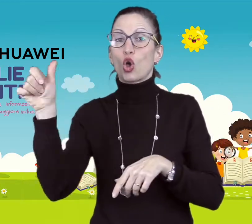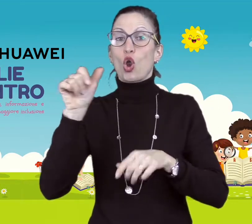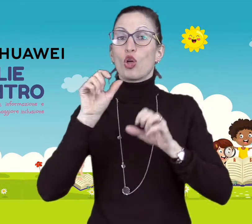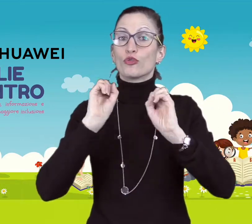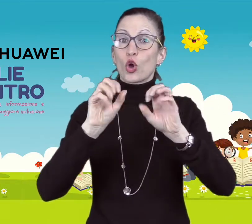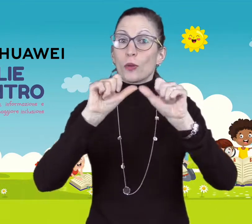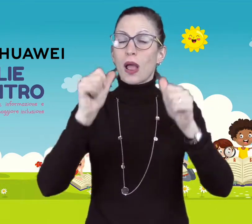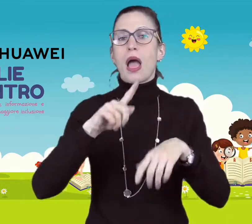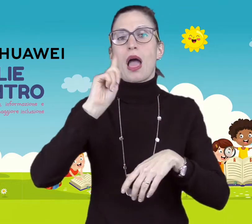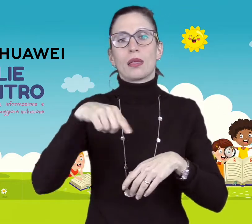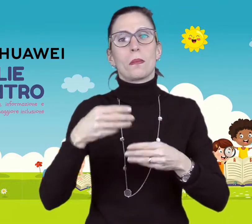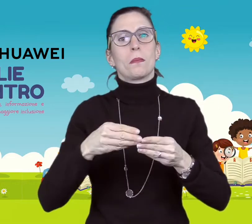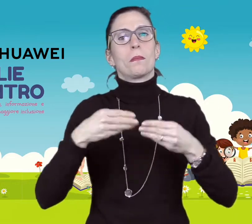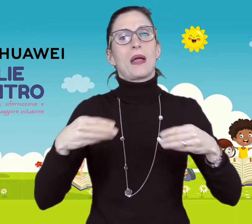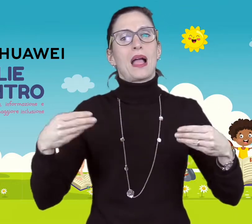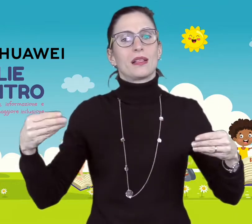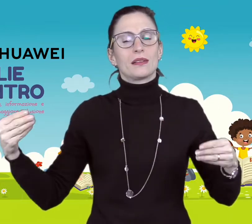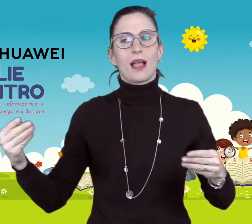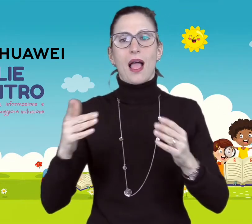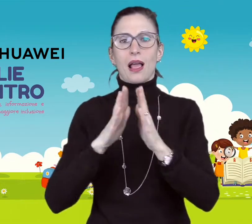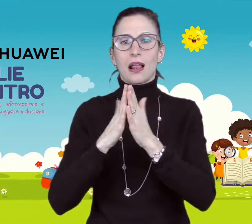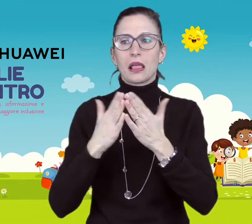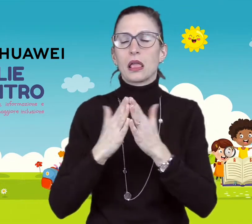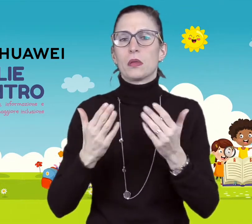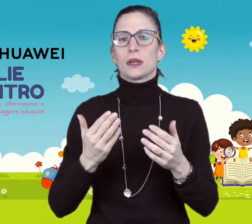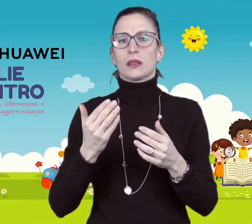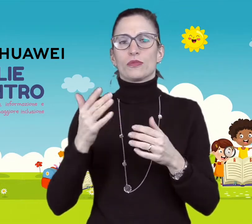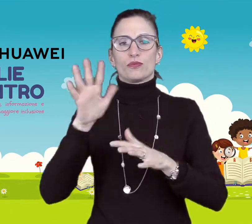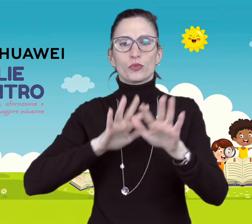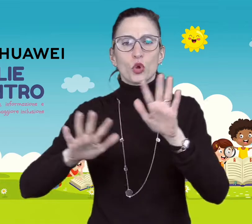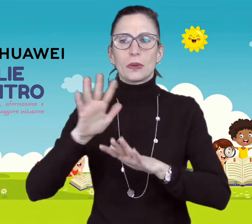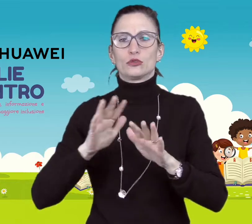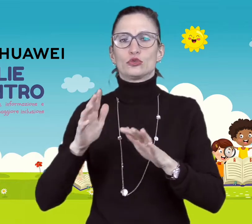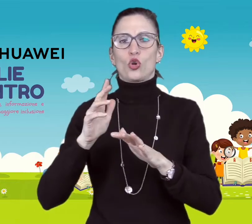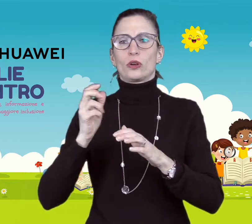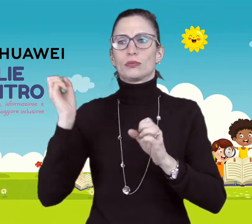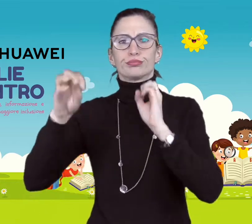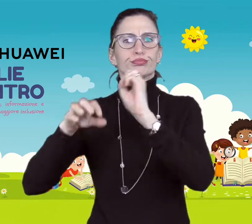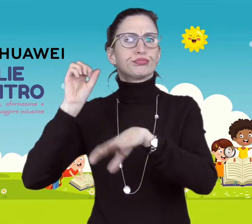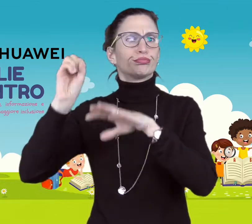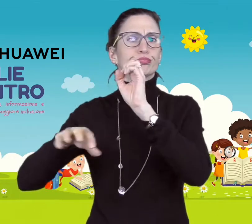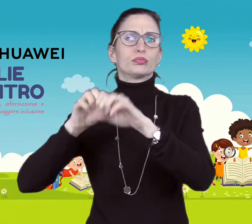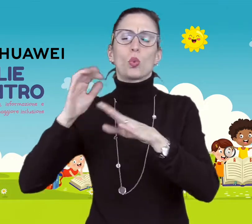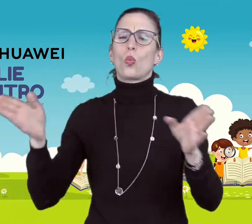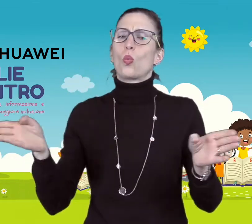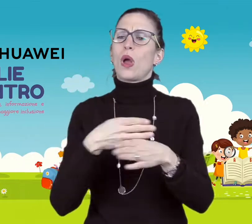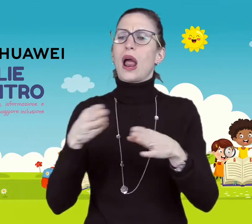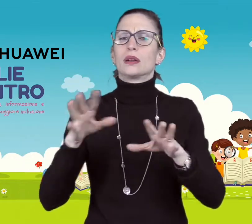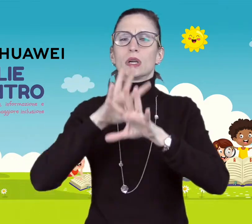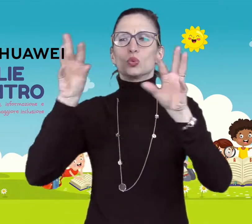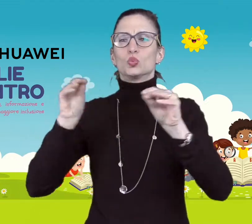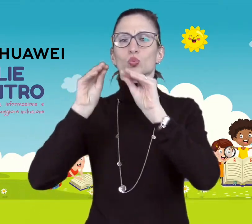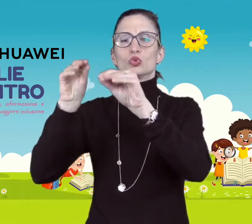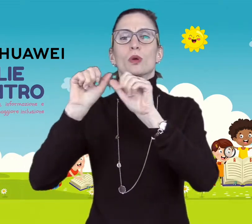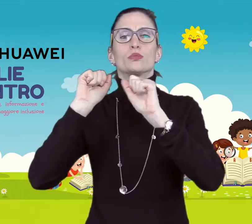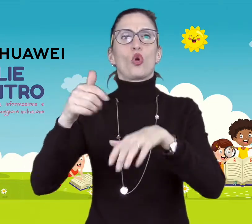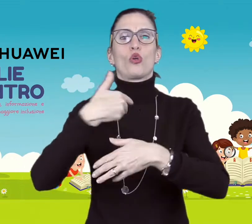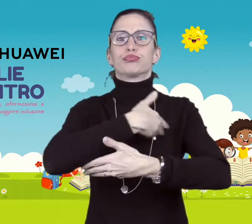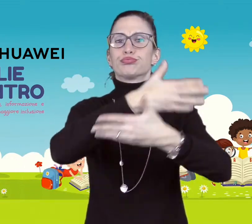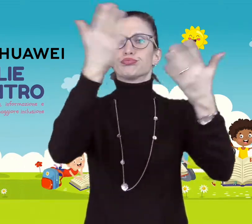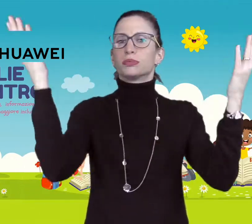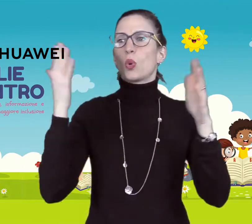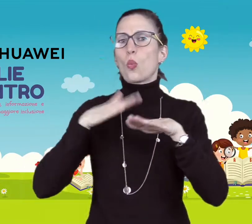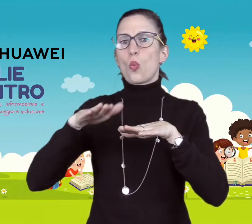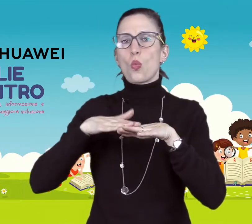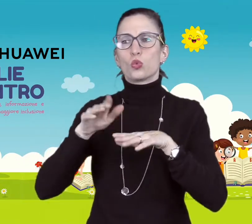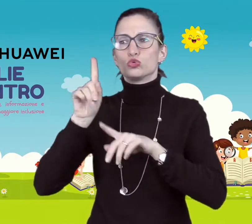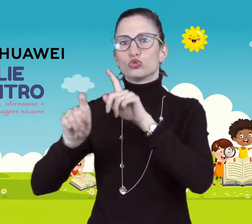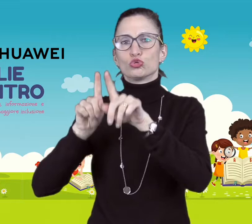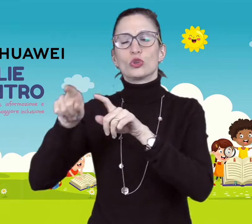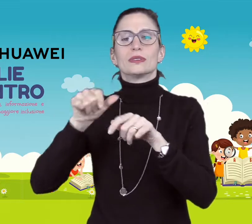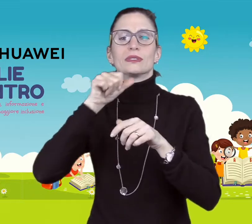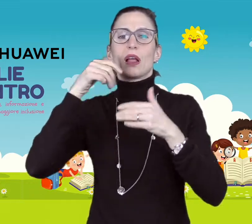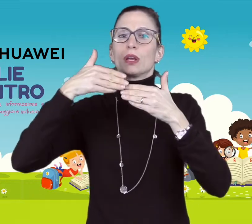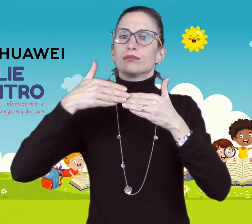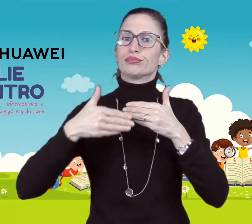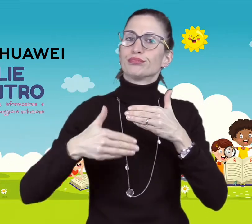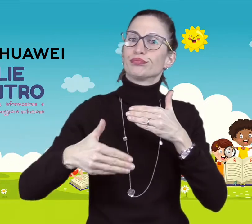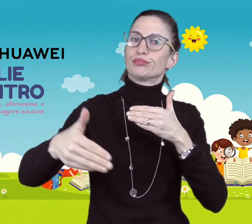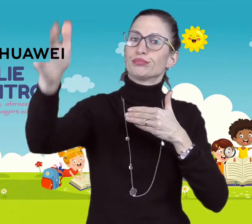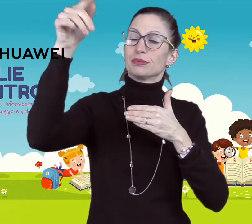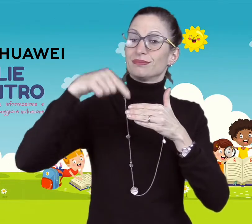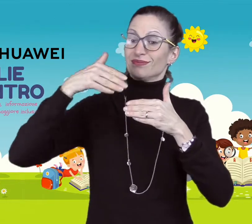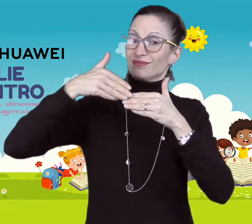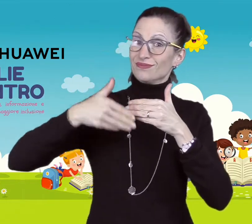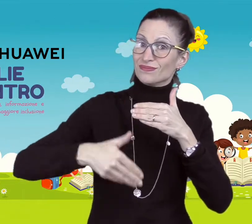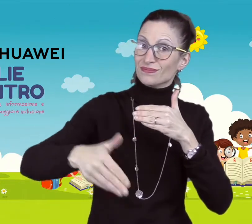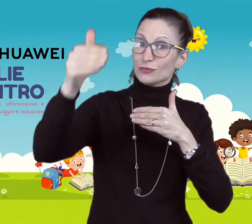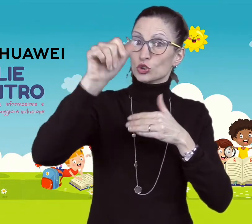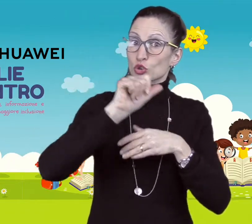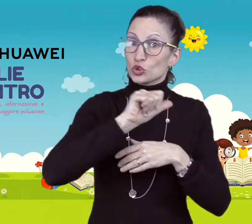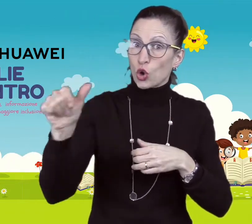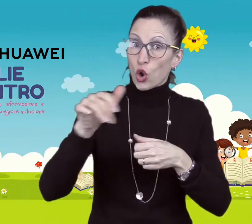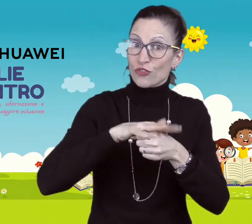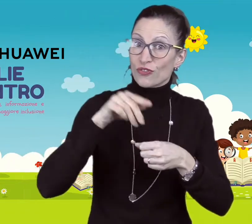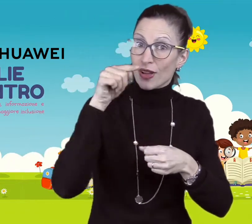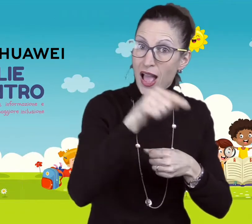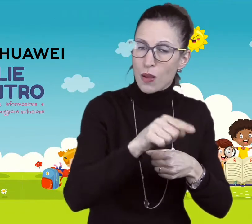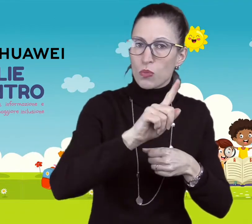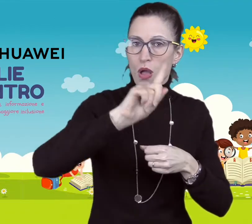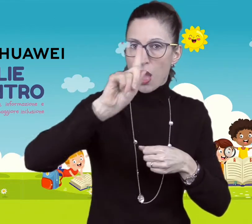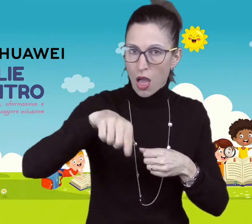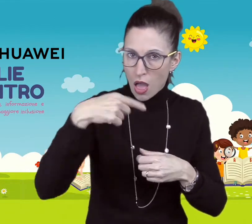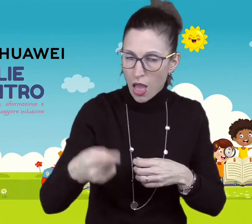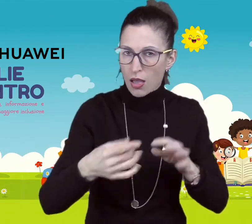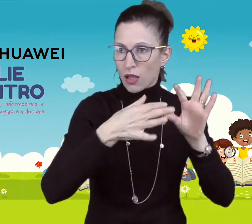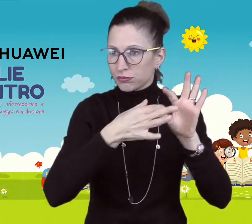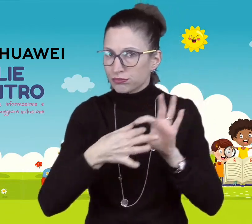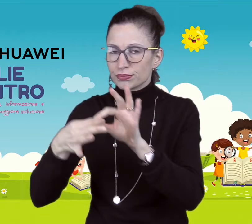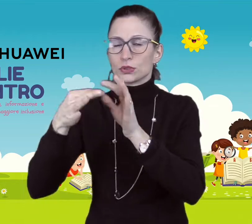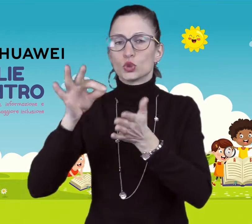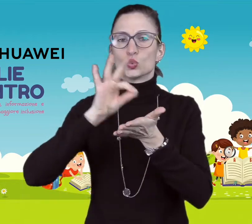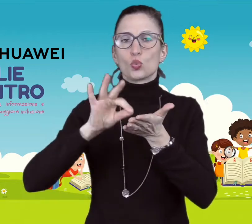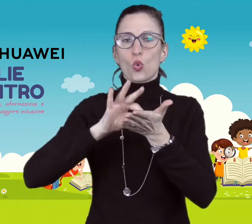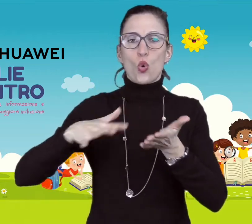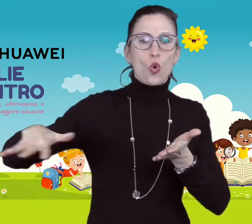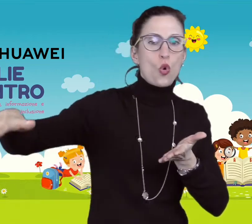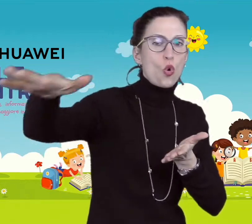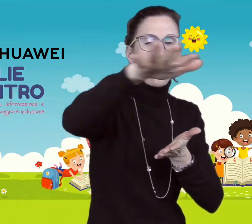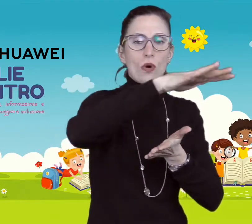dove ci sono materiali accessibili non solo alle famiglie, ma anche alle scuole